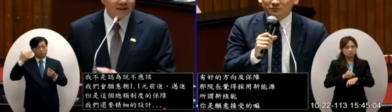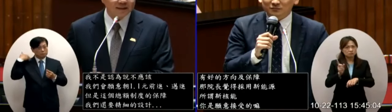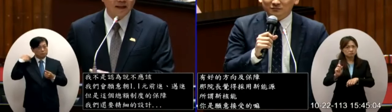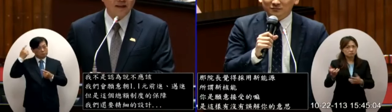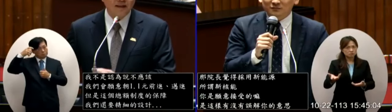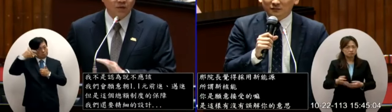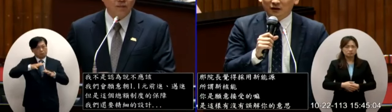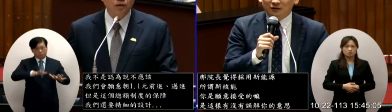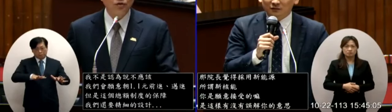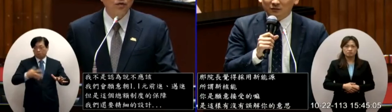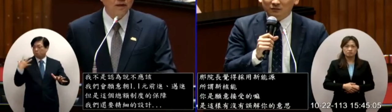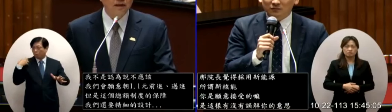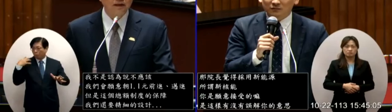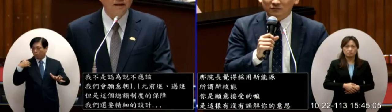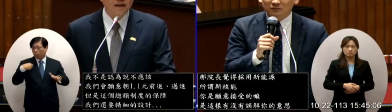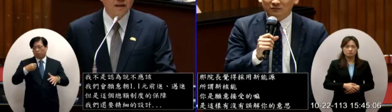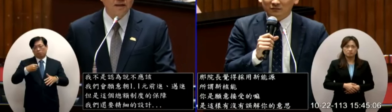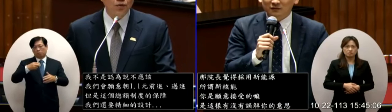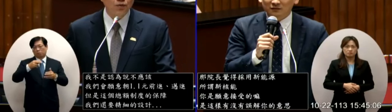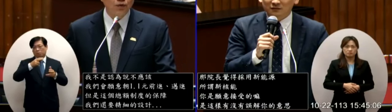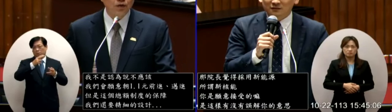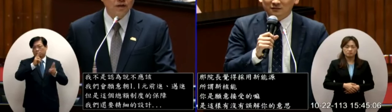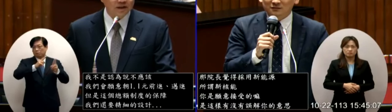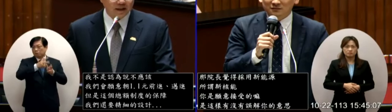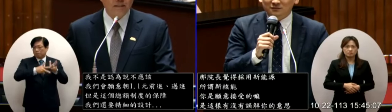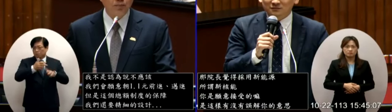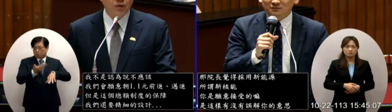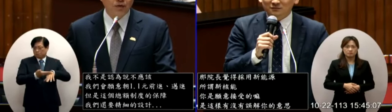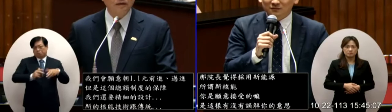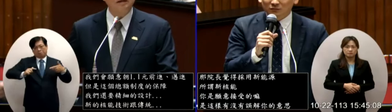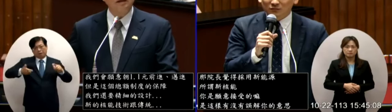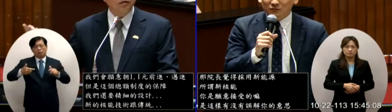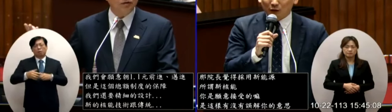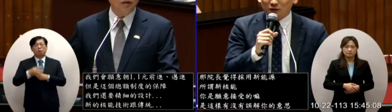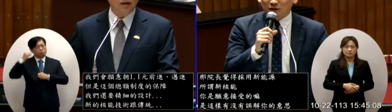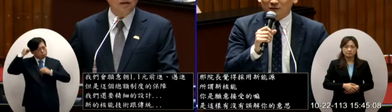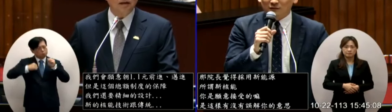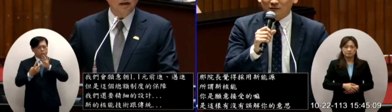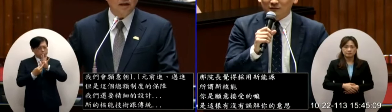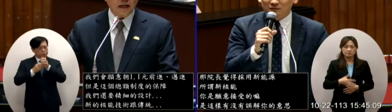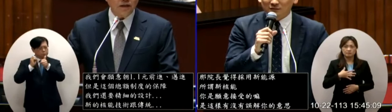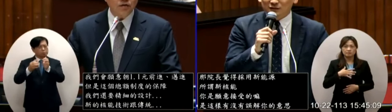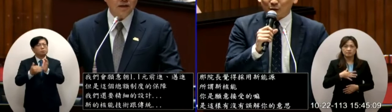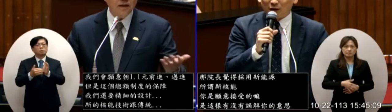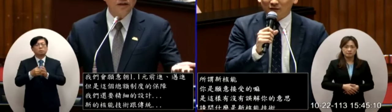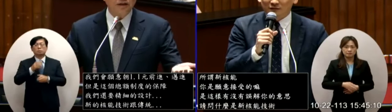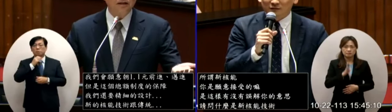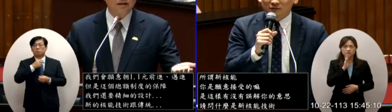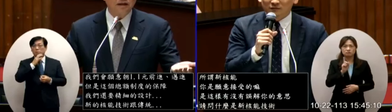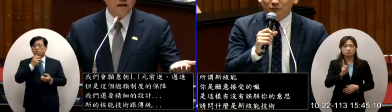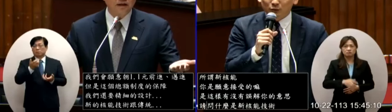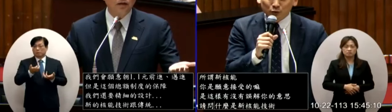現在我們舊有的核能電廠的技術 是截然不同的 我早上有舉個例子 燃油車跟汽電車跟電動車